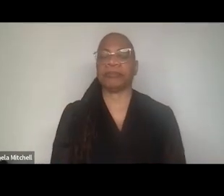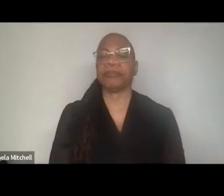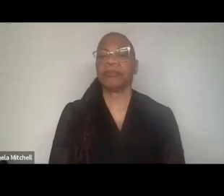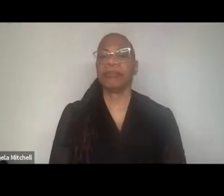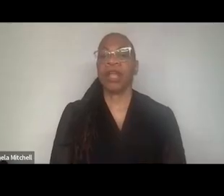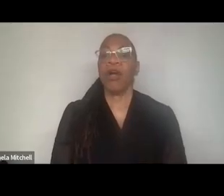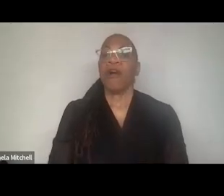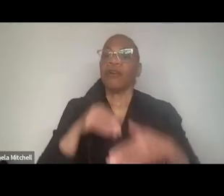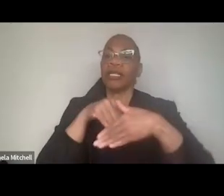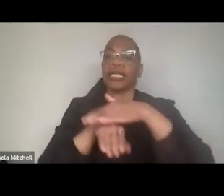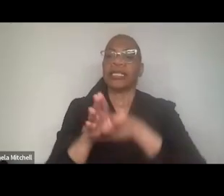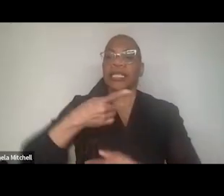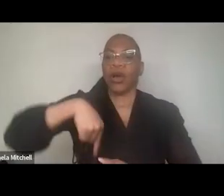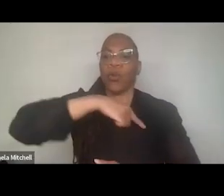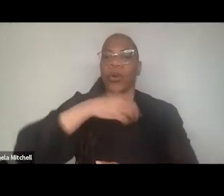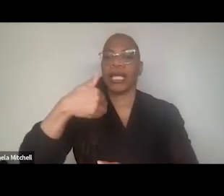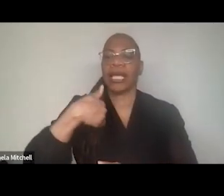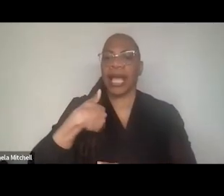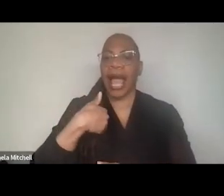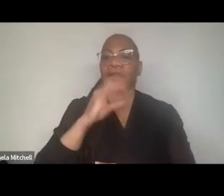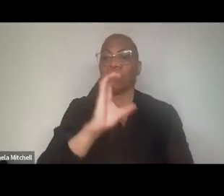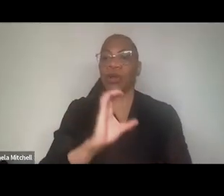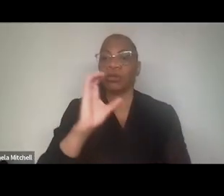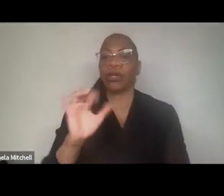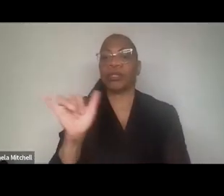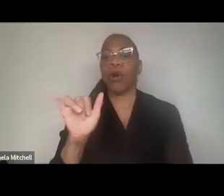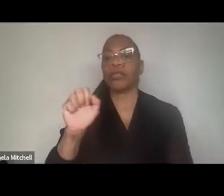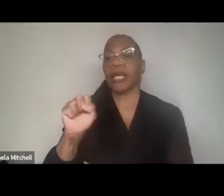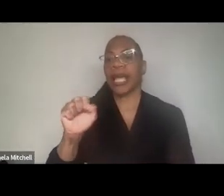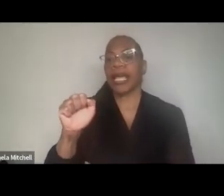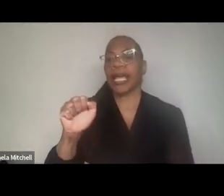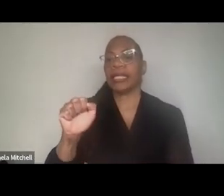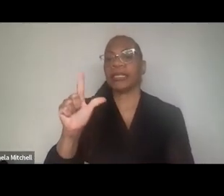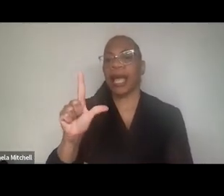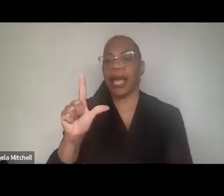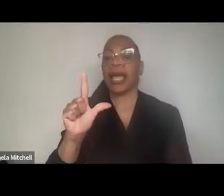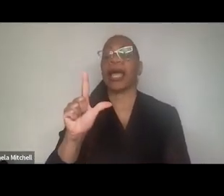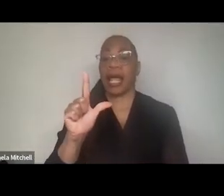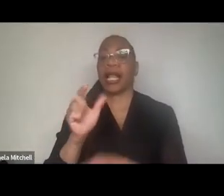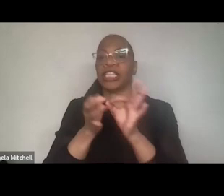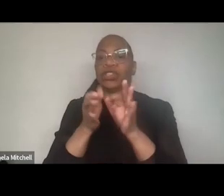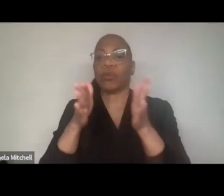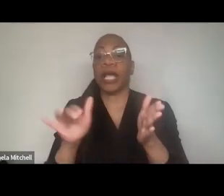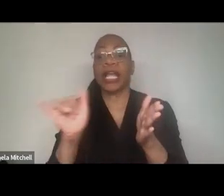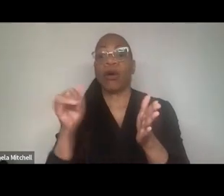tenemos subtítulos e interpretación en ASL, también tenemos interpretación en español.